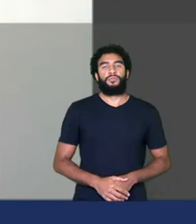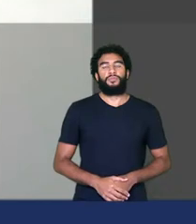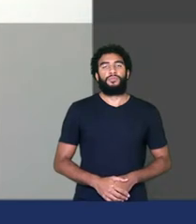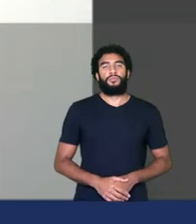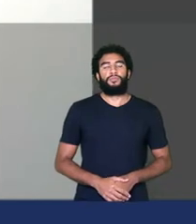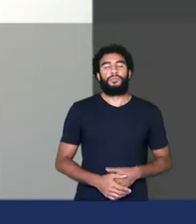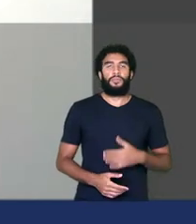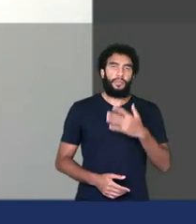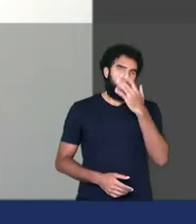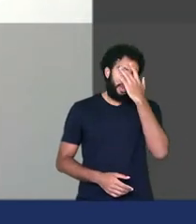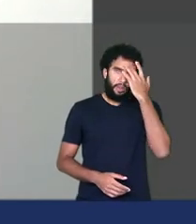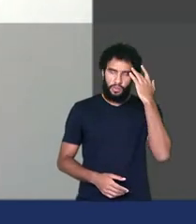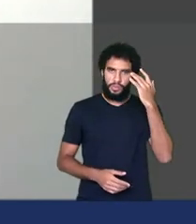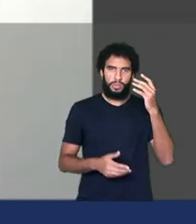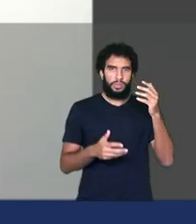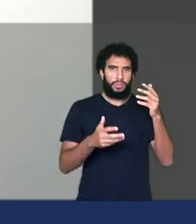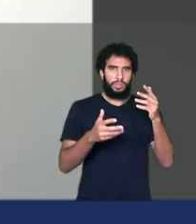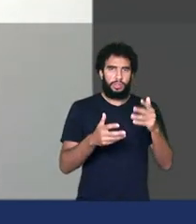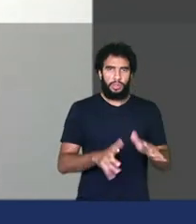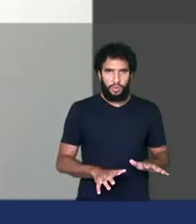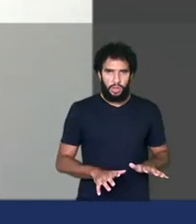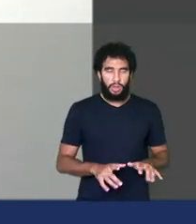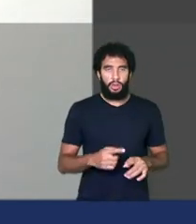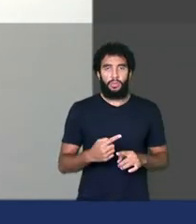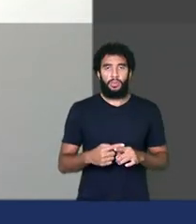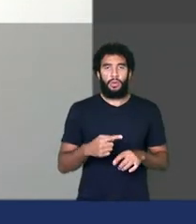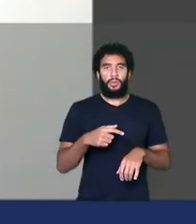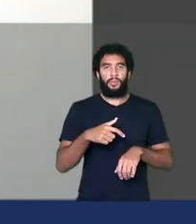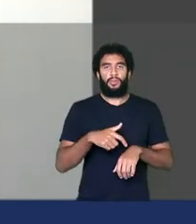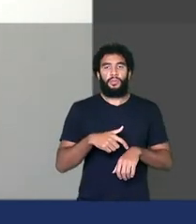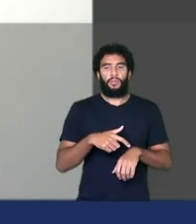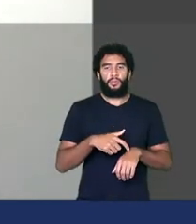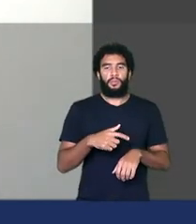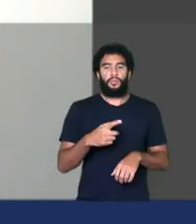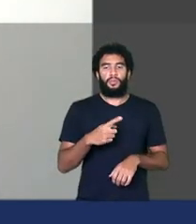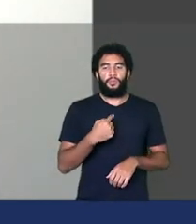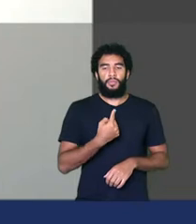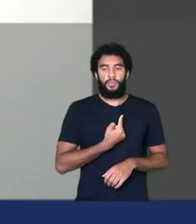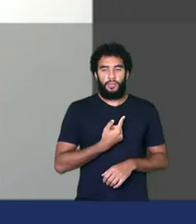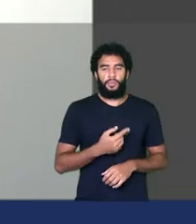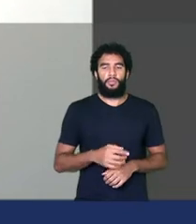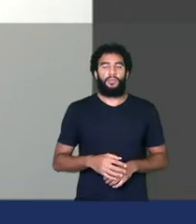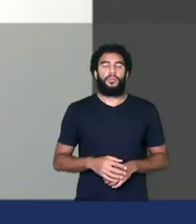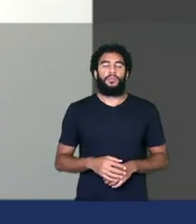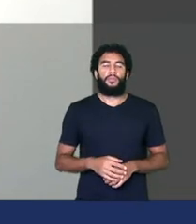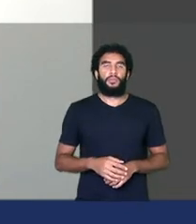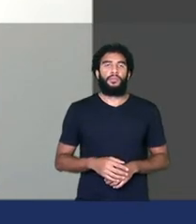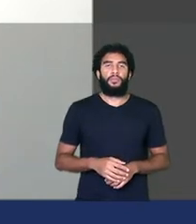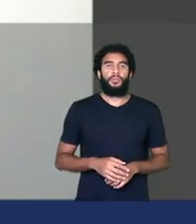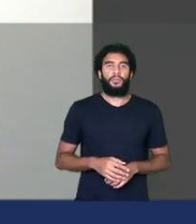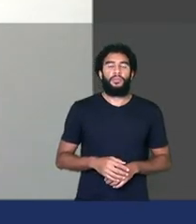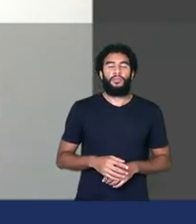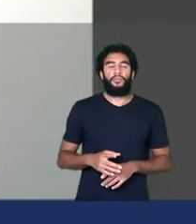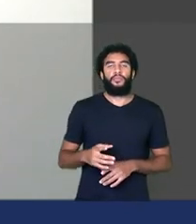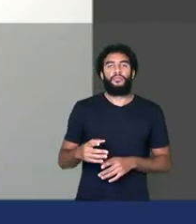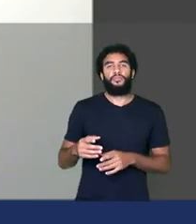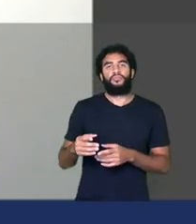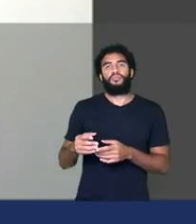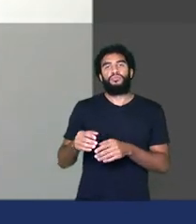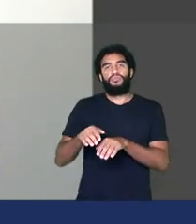ESTÃO CONTRÁRIOS A ESSE DEBATE NO MOMENTO EM QUE NÓS ESTAMOS EM SESSÕES VIRTUAIS,